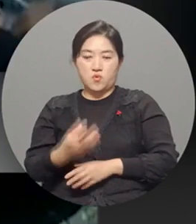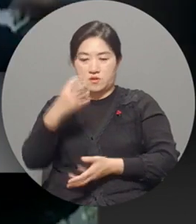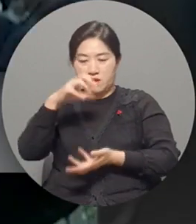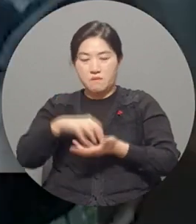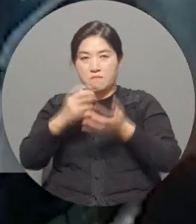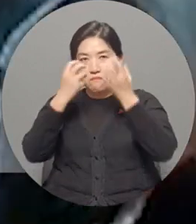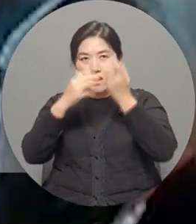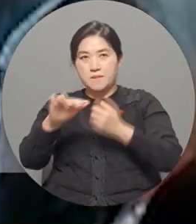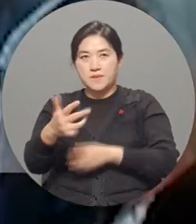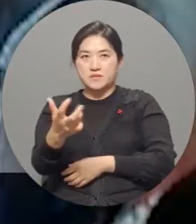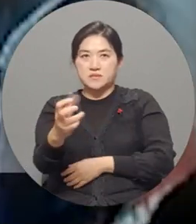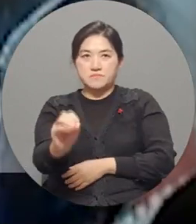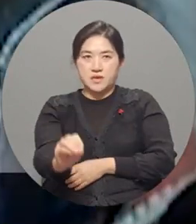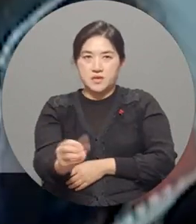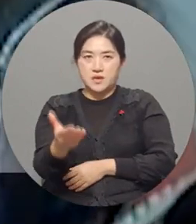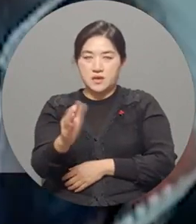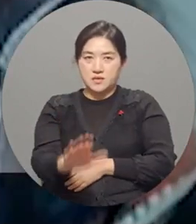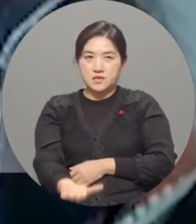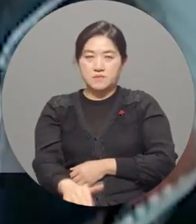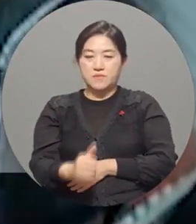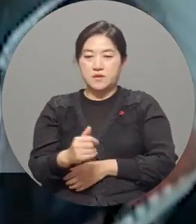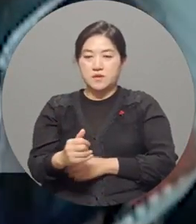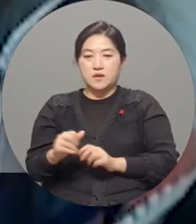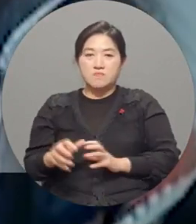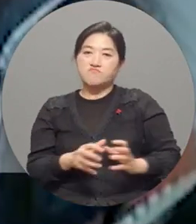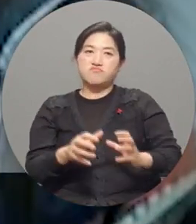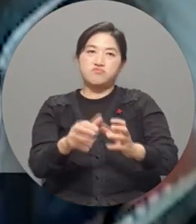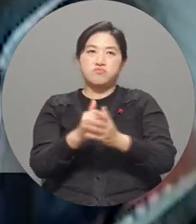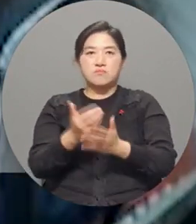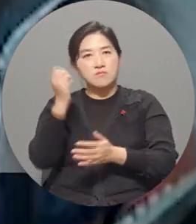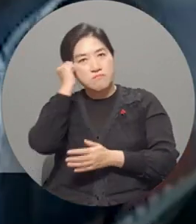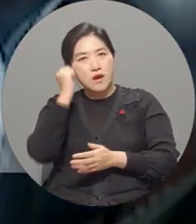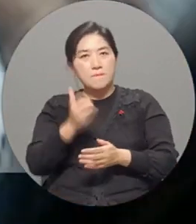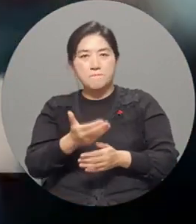학생들이 훔친 돈은 무려 870만 원.